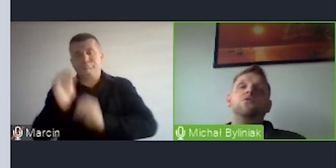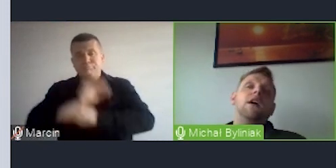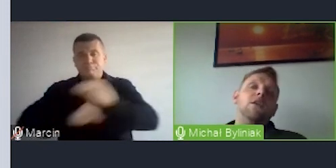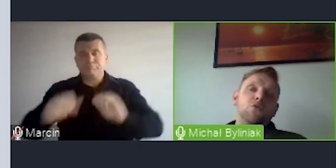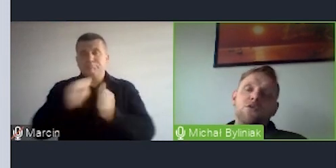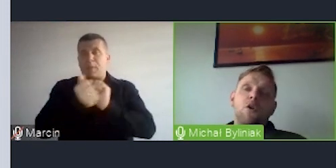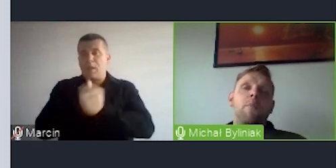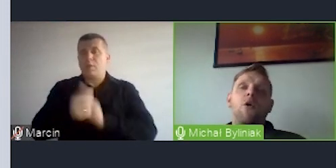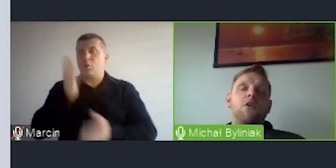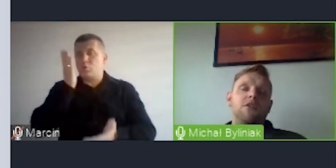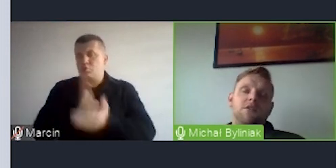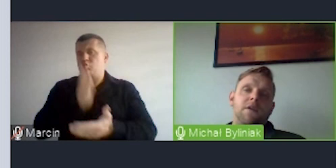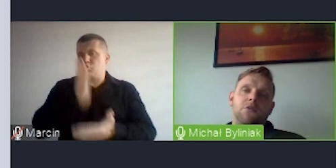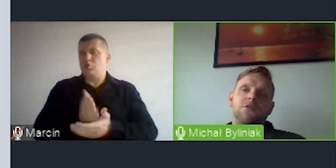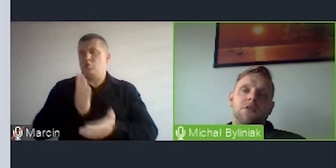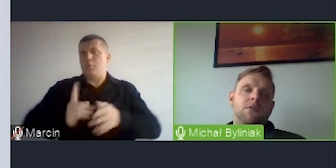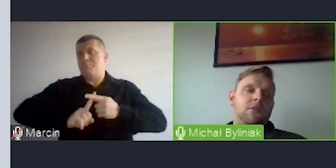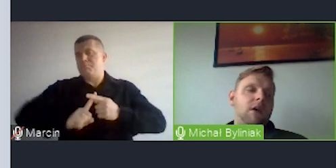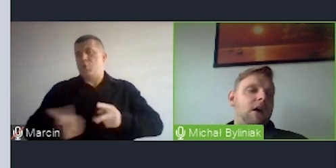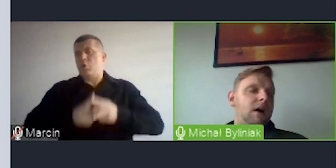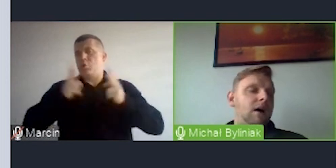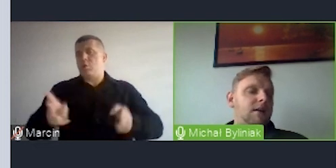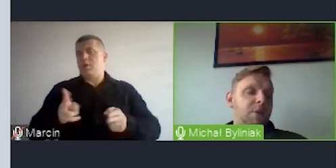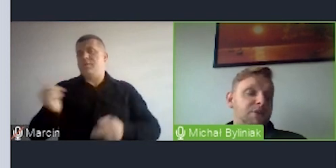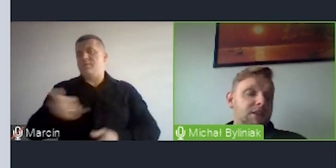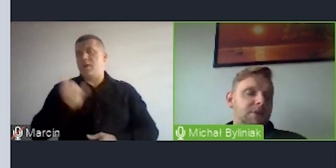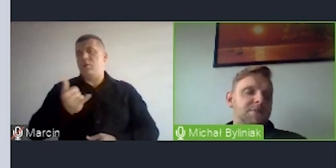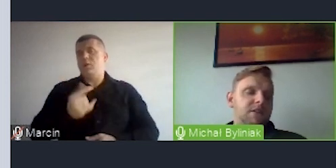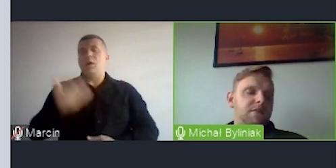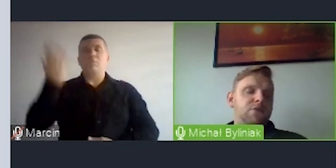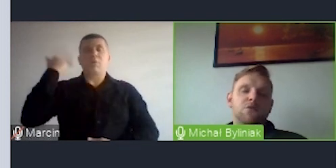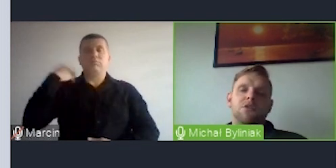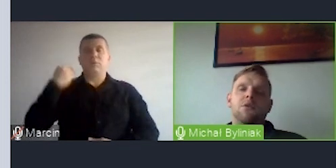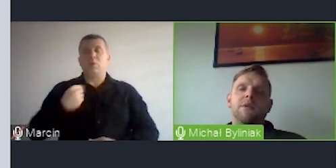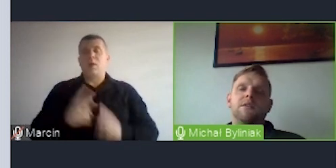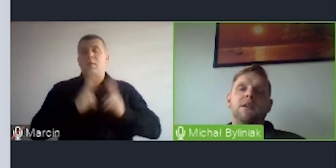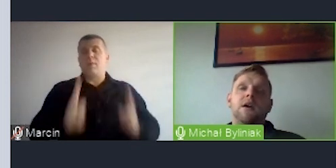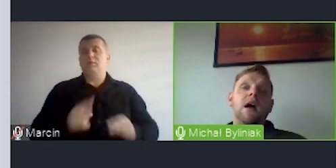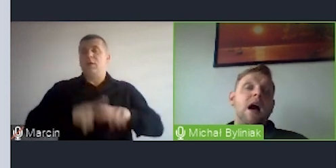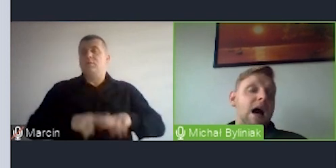które już są po okresie trwałości z poprzedniej perspektywy Funduszy Europejskich,